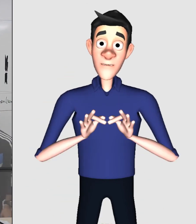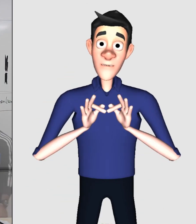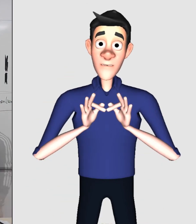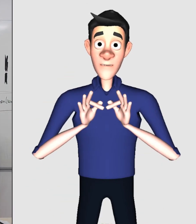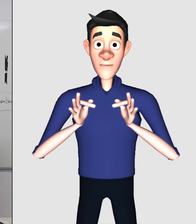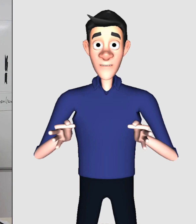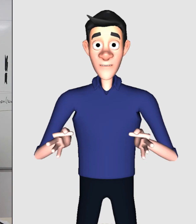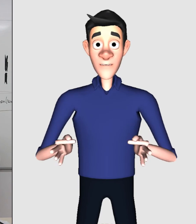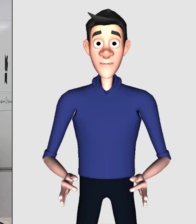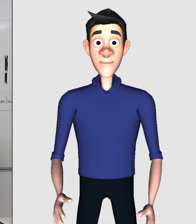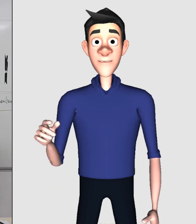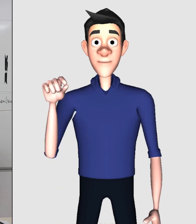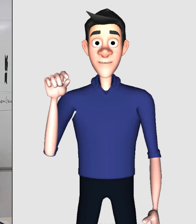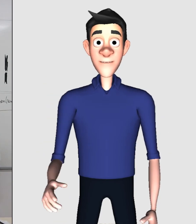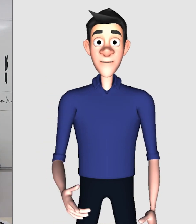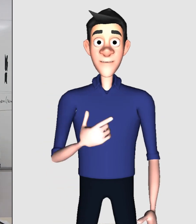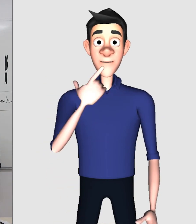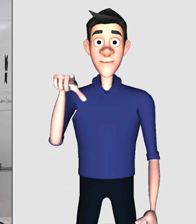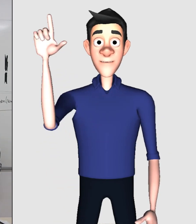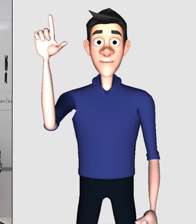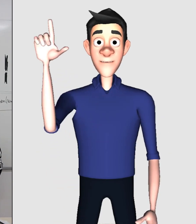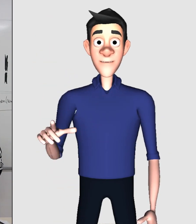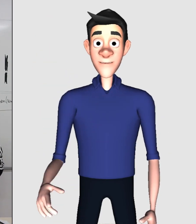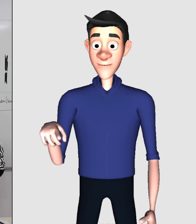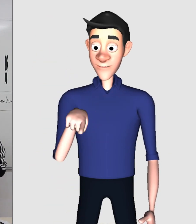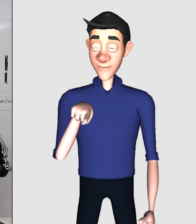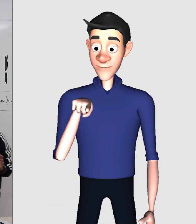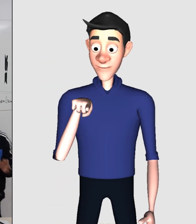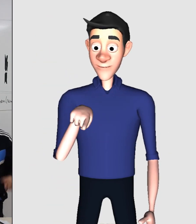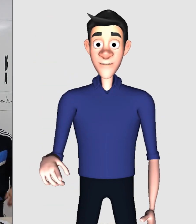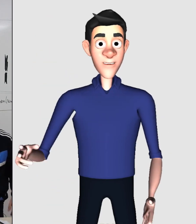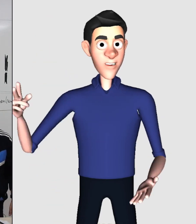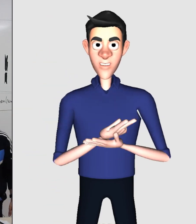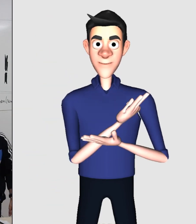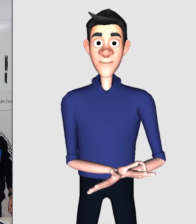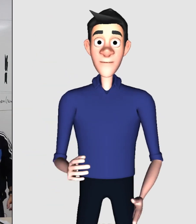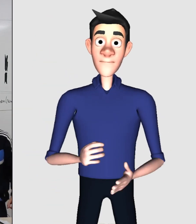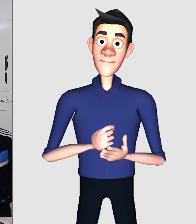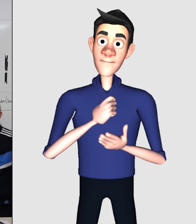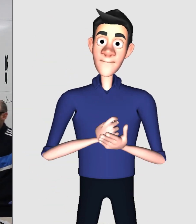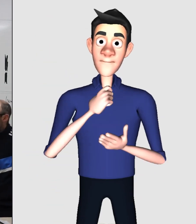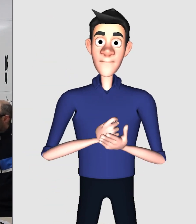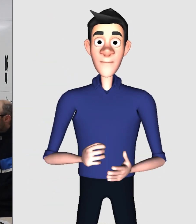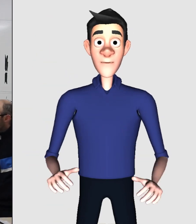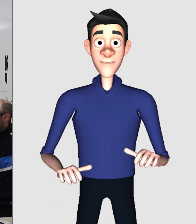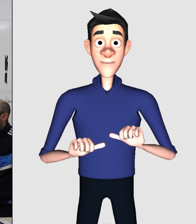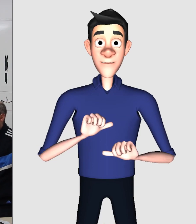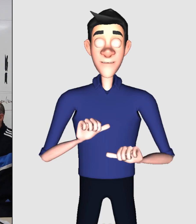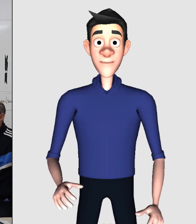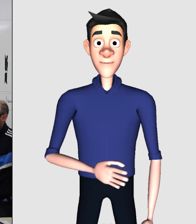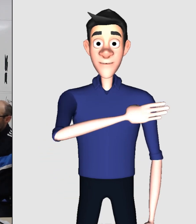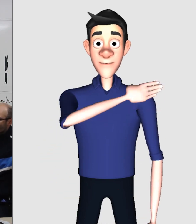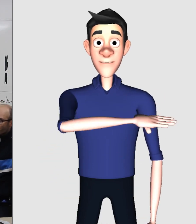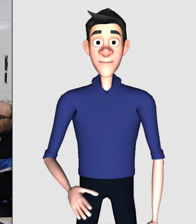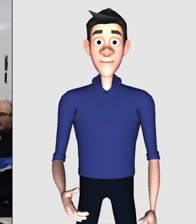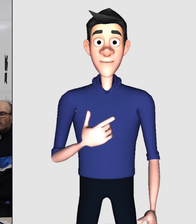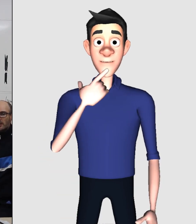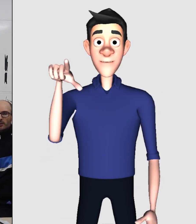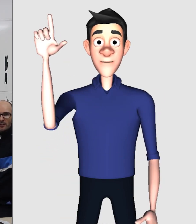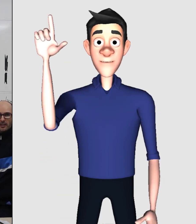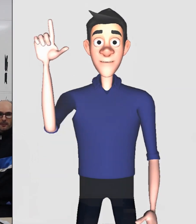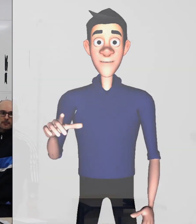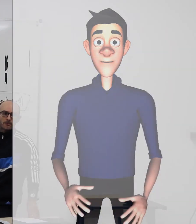Temos sempre que analisar, por vezes uma abordagem pode ser mais simples que outra